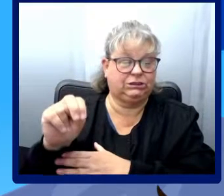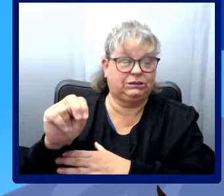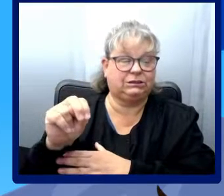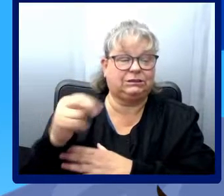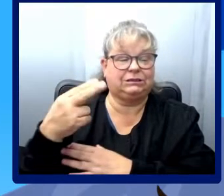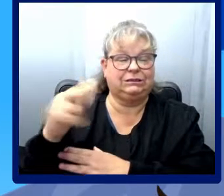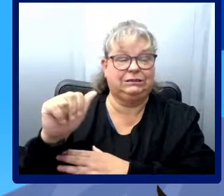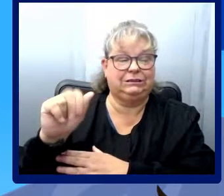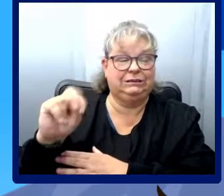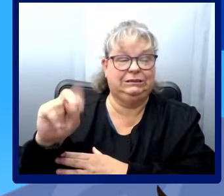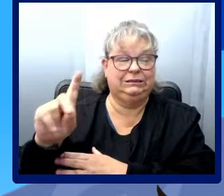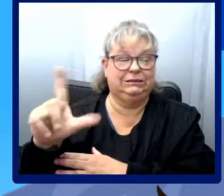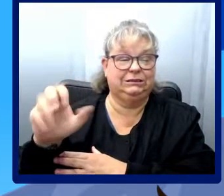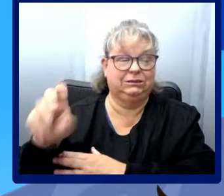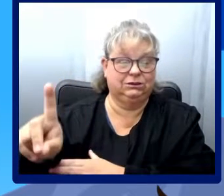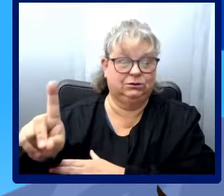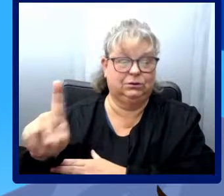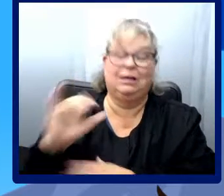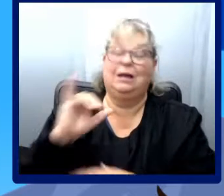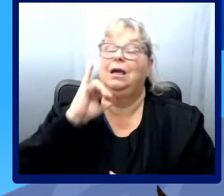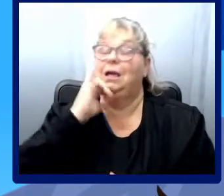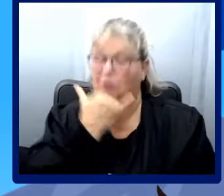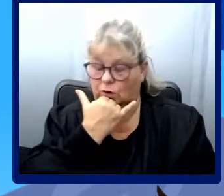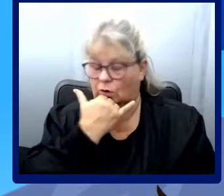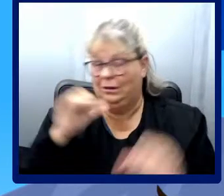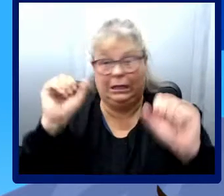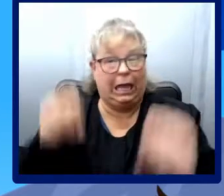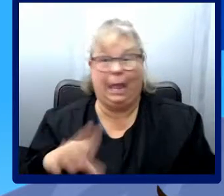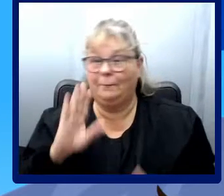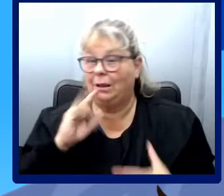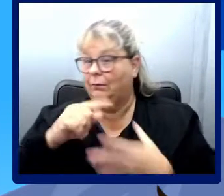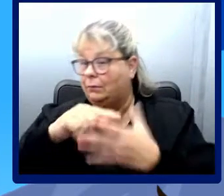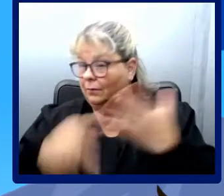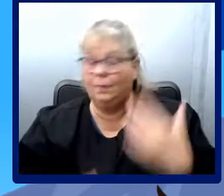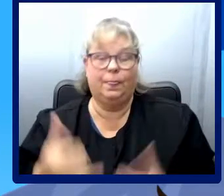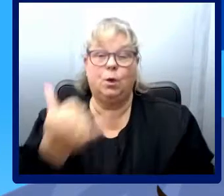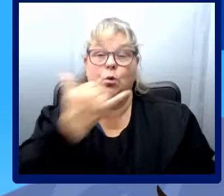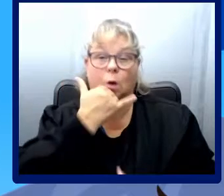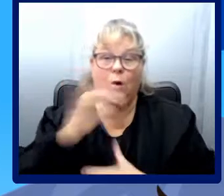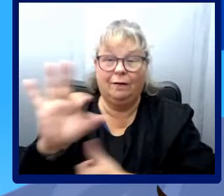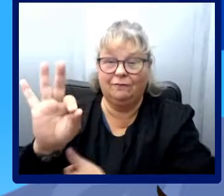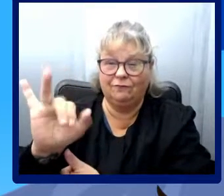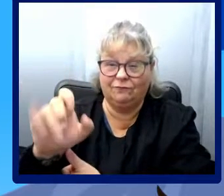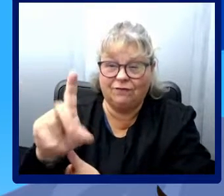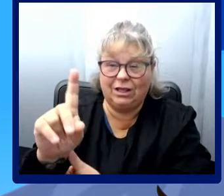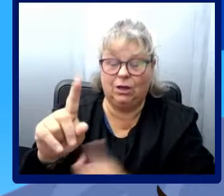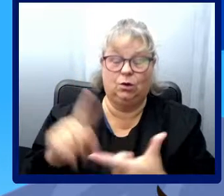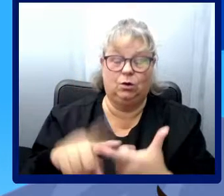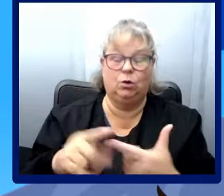y eso puede ser causado por muchas cosas diferentes como usar el campo equivocado o usar la variable equivocada